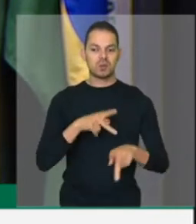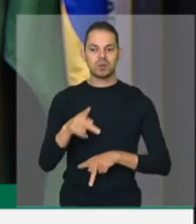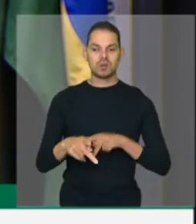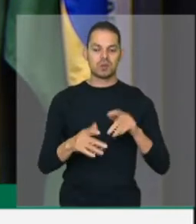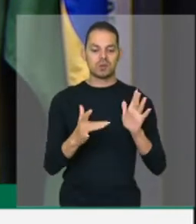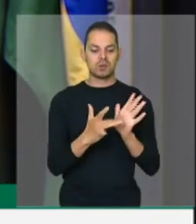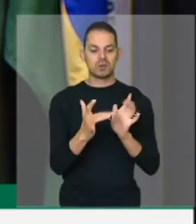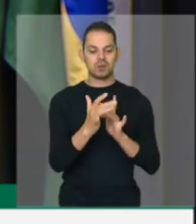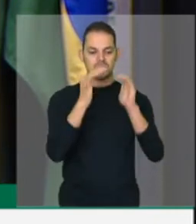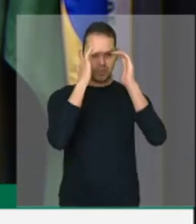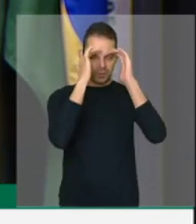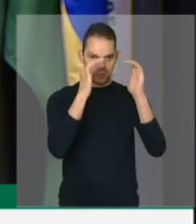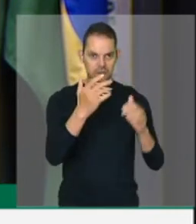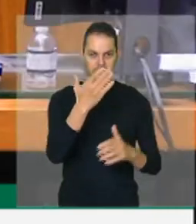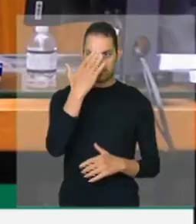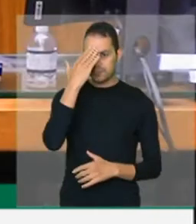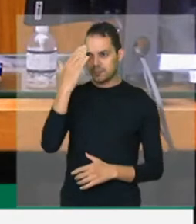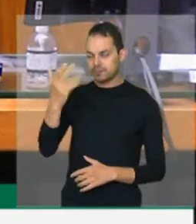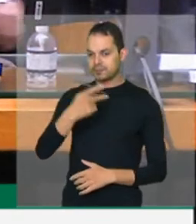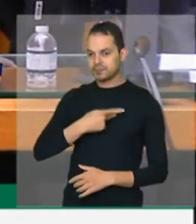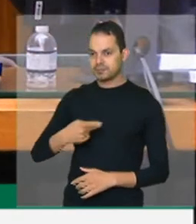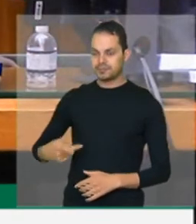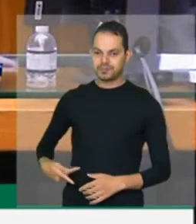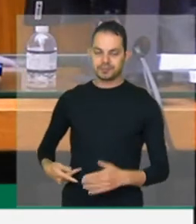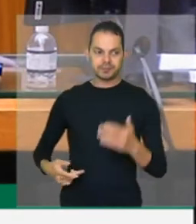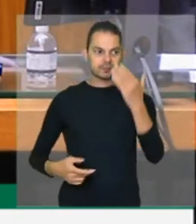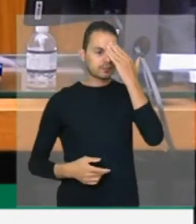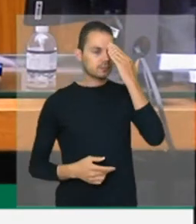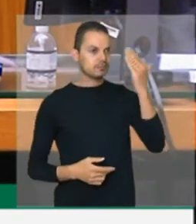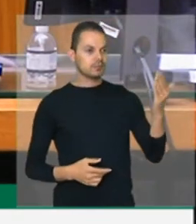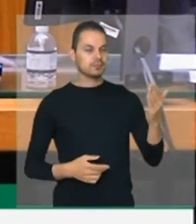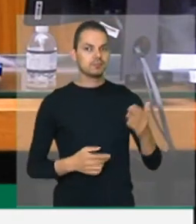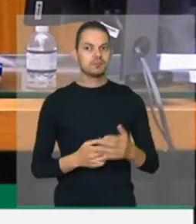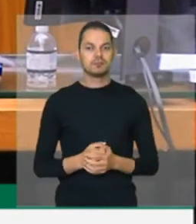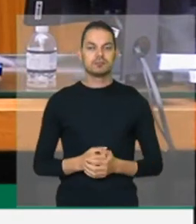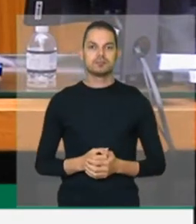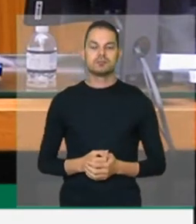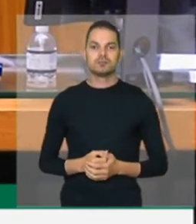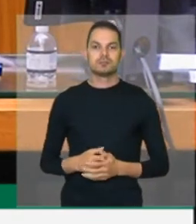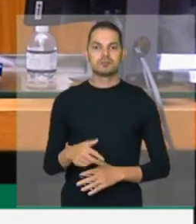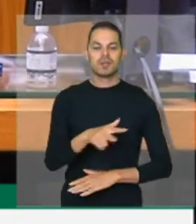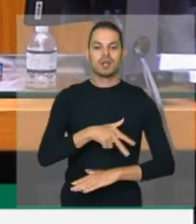DIREITO QUE TEM O POVO CRISTÃ O. MUITO OBRIGADO PRESIDENTE EDUARDO BISMARCK. -- [PRESIDENTE]: COM A PALAVRA O DEPUTADO ROGÉRIO